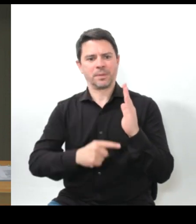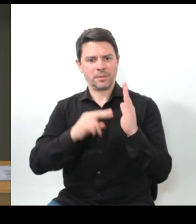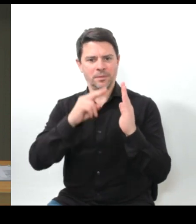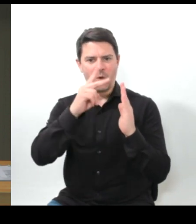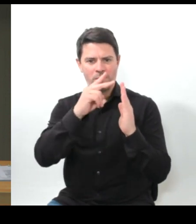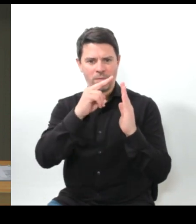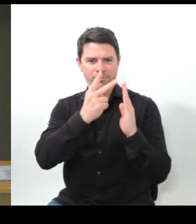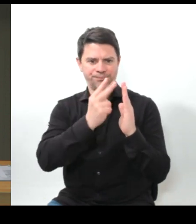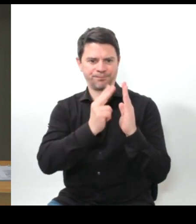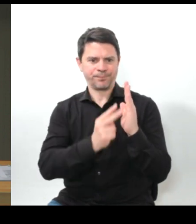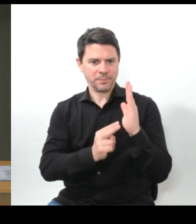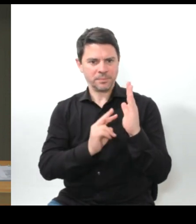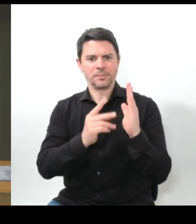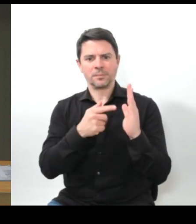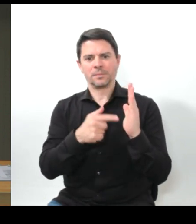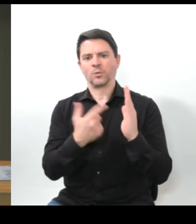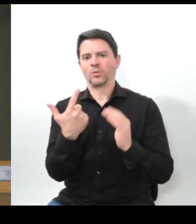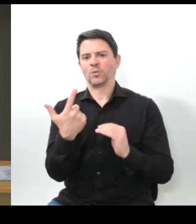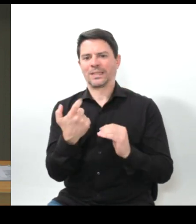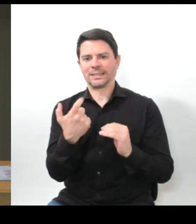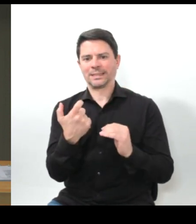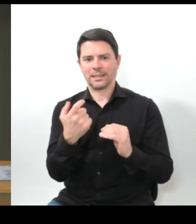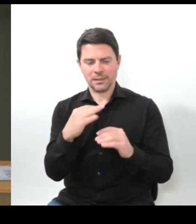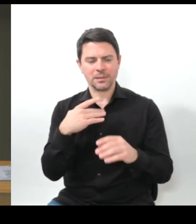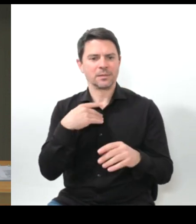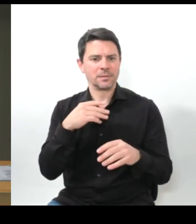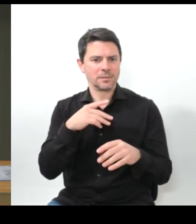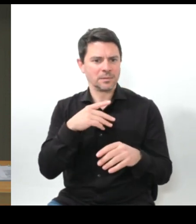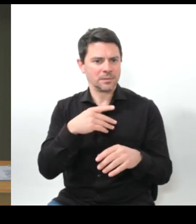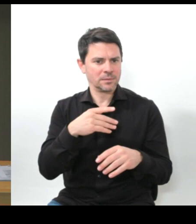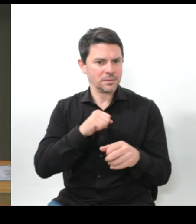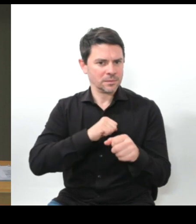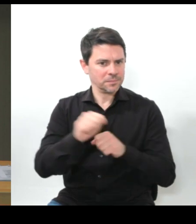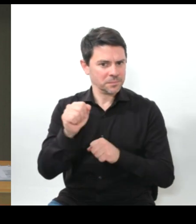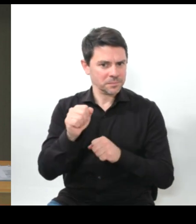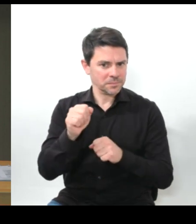Drucksache 19/817: Gesetz zur Regelung der Rechtsverhältnisse